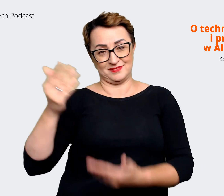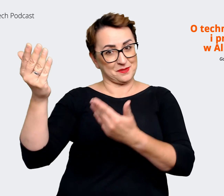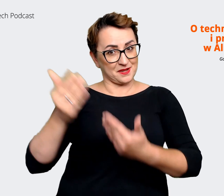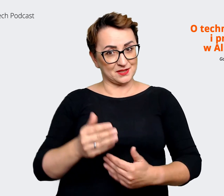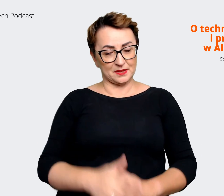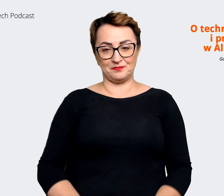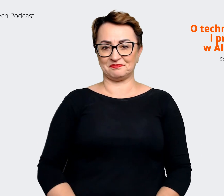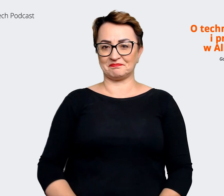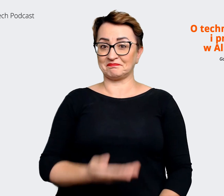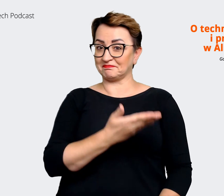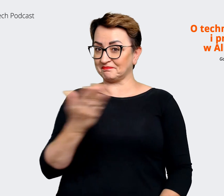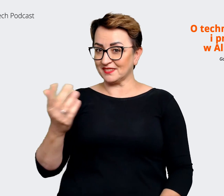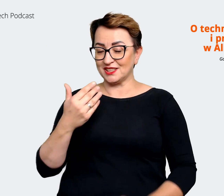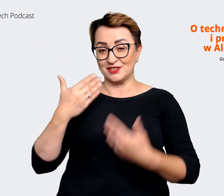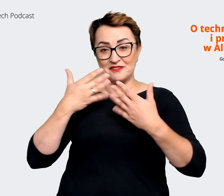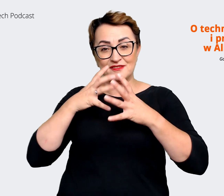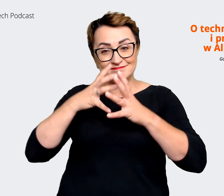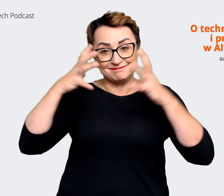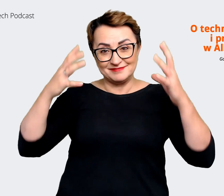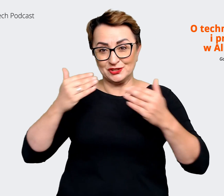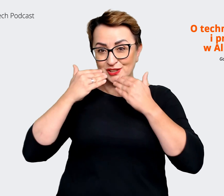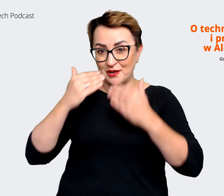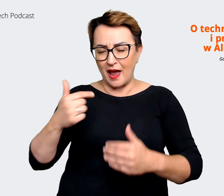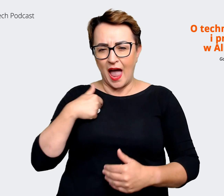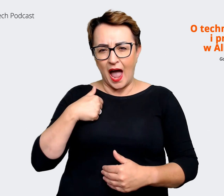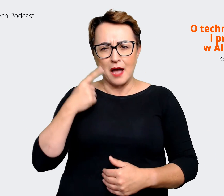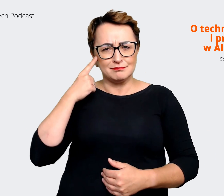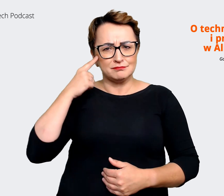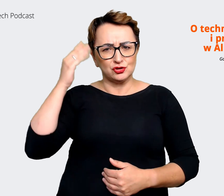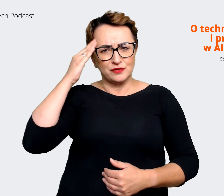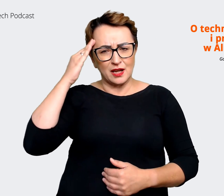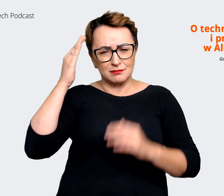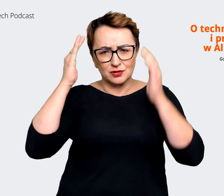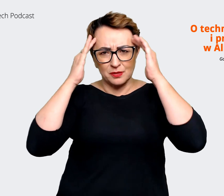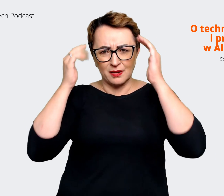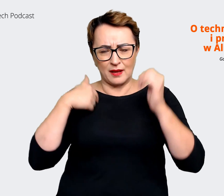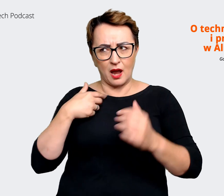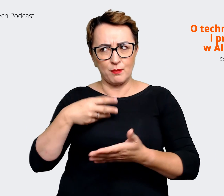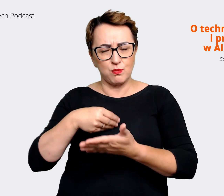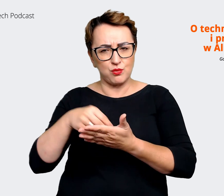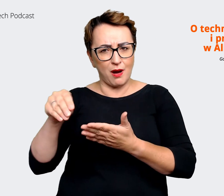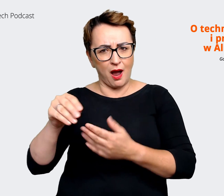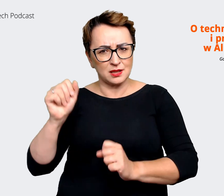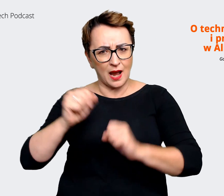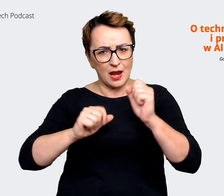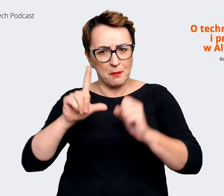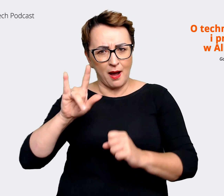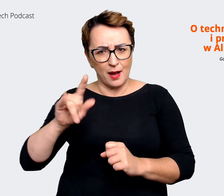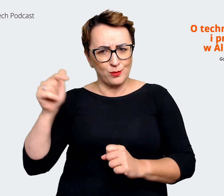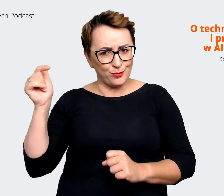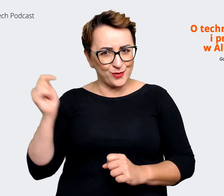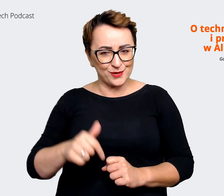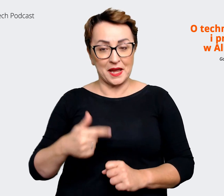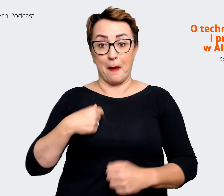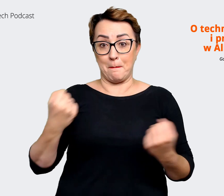wielkie dzięki. Ja tak w międzyczasie uświadomiłem sobie, że ja chyba też mam coś do spłacenia, więc postaram się to dzisiaj nadgonić.